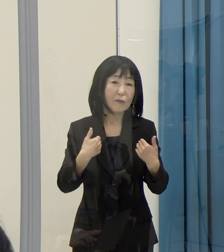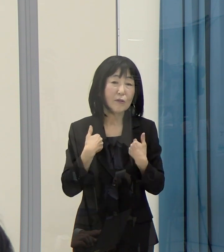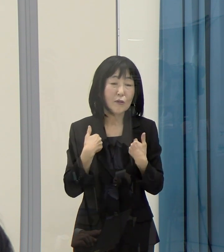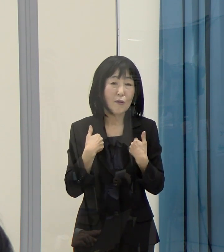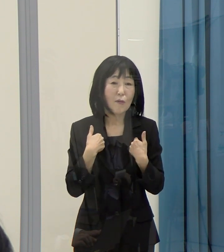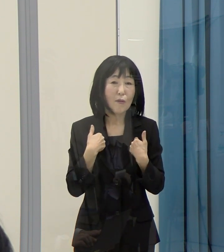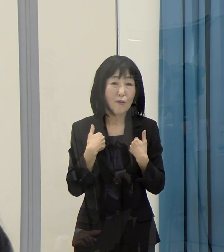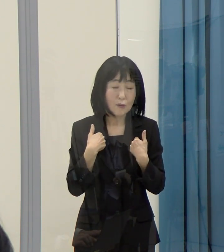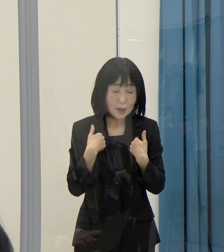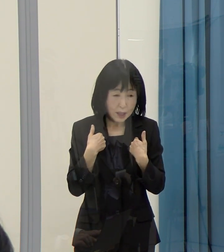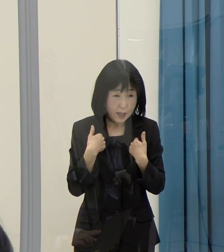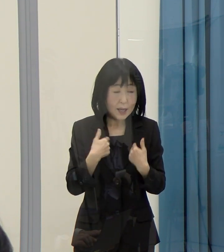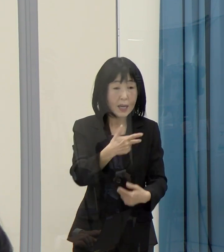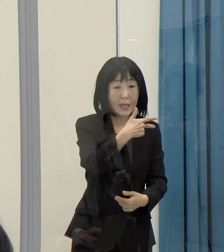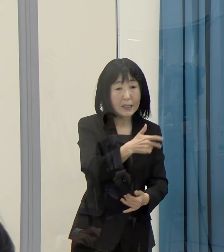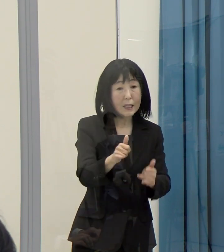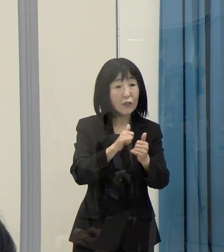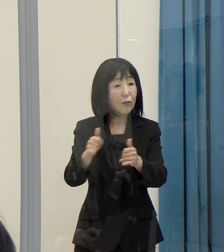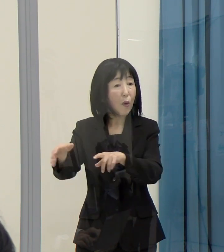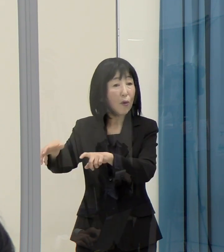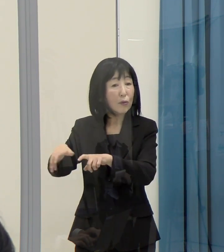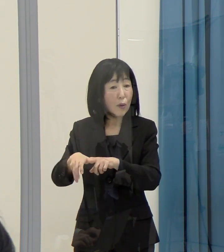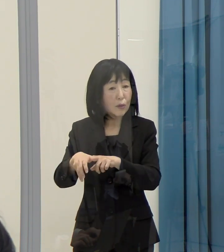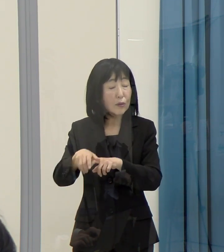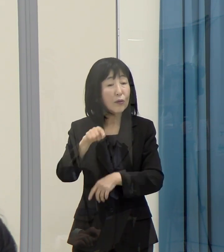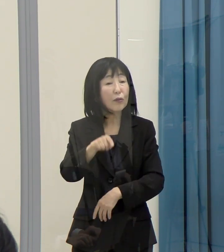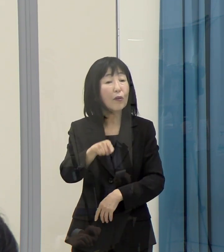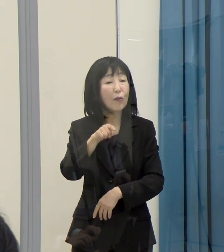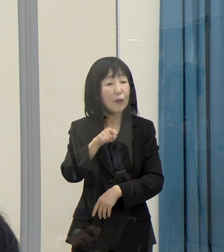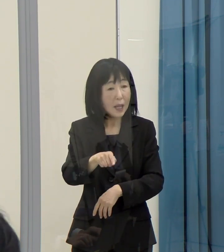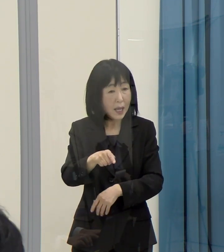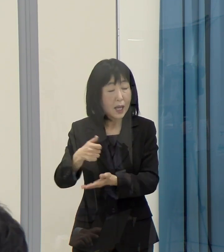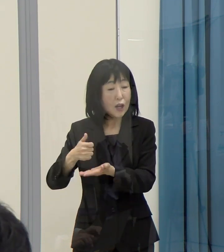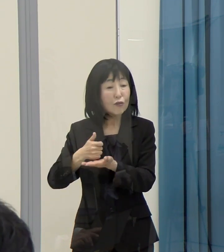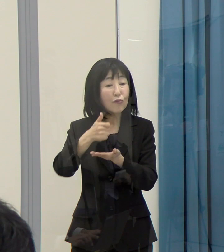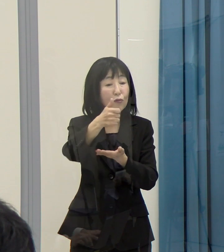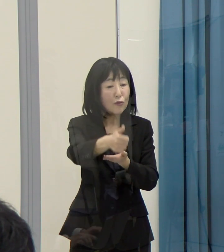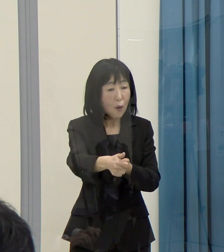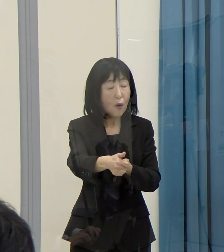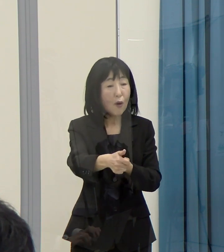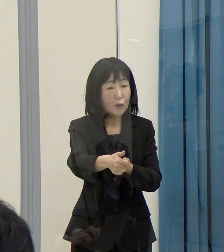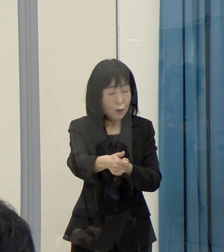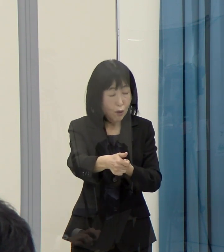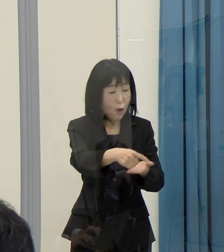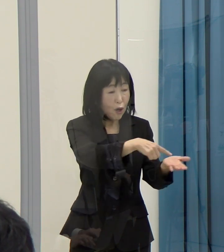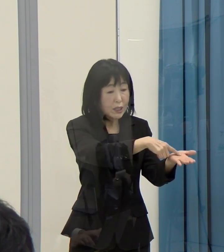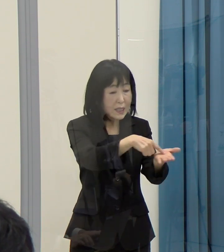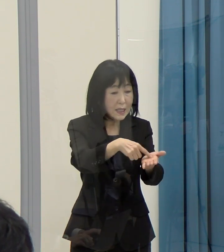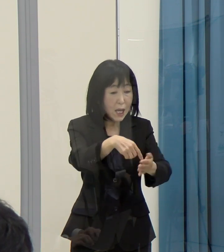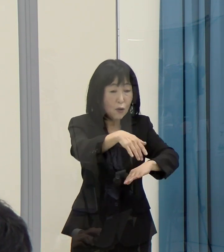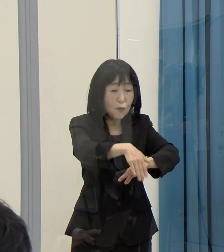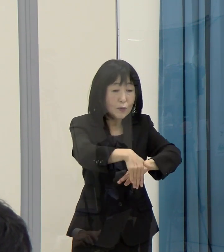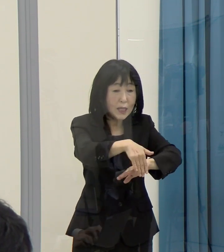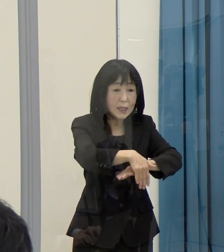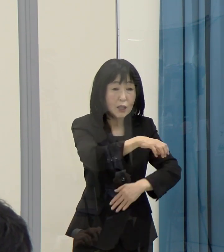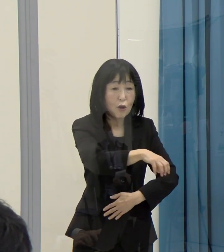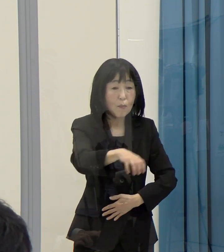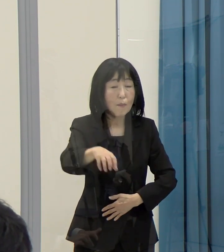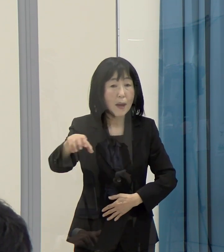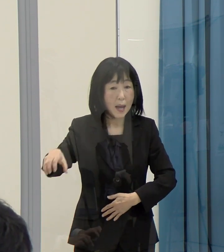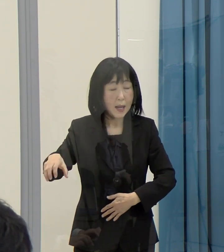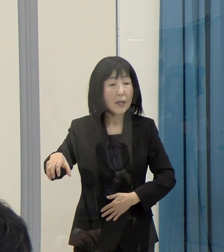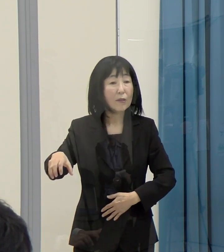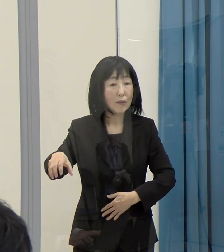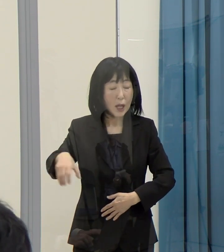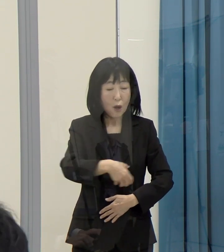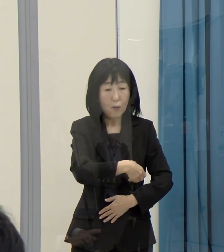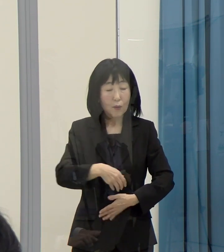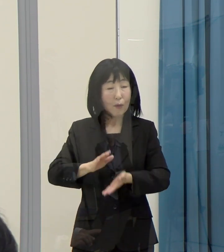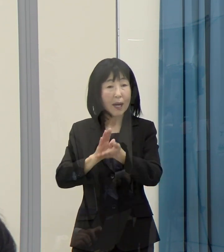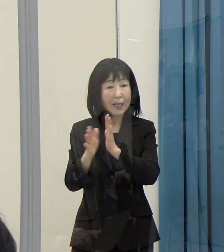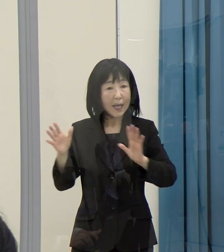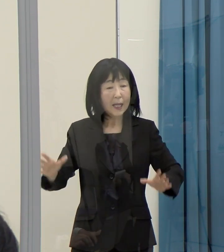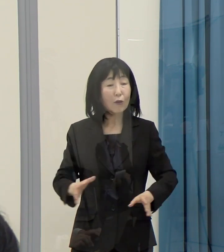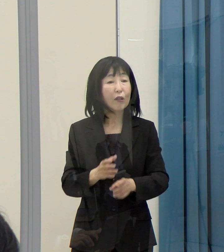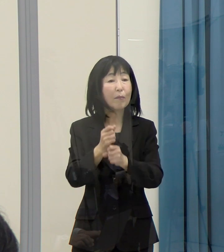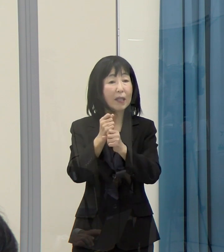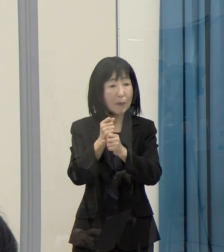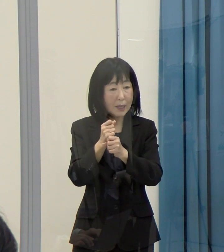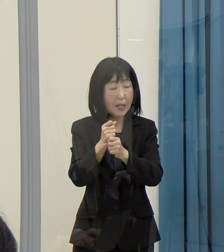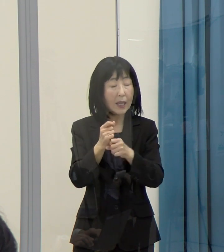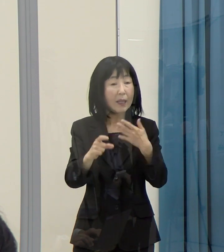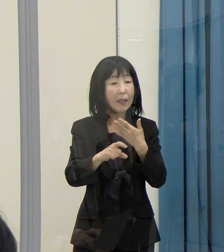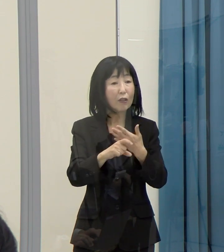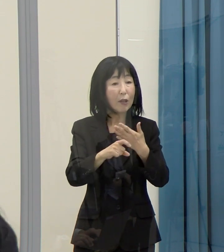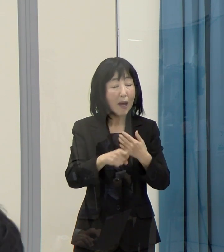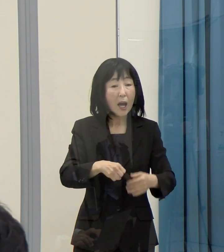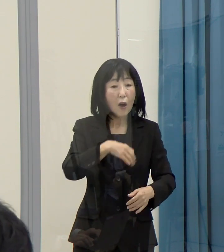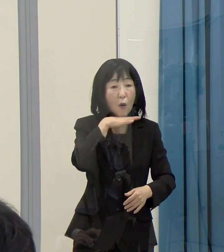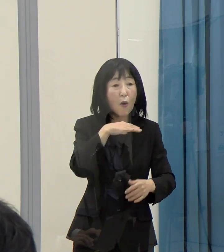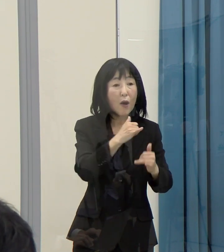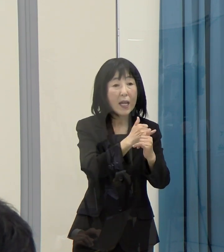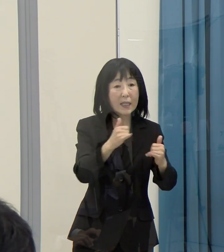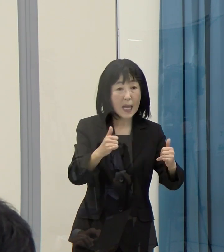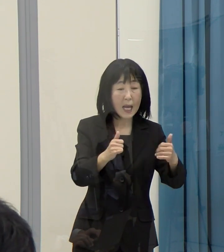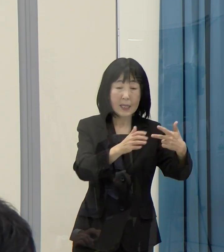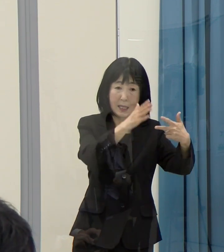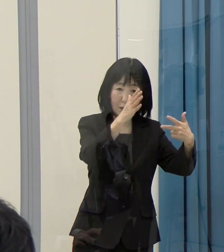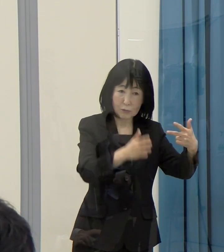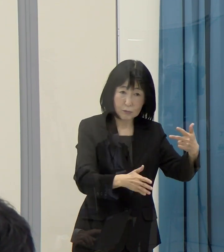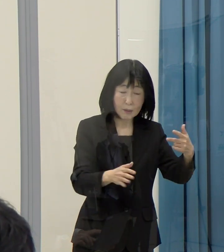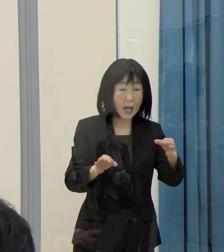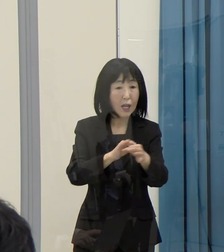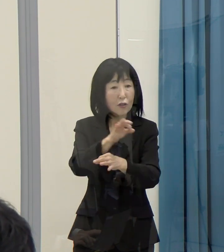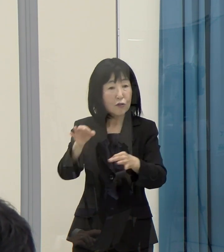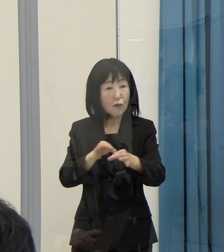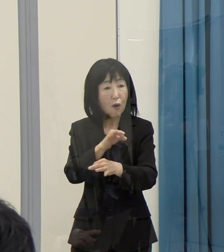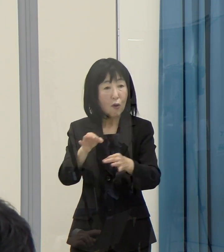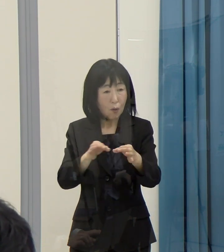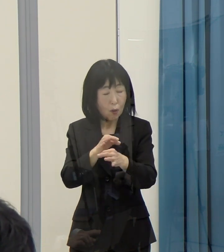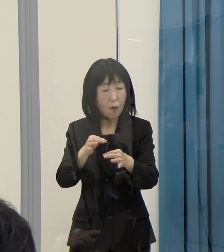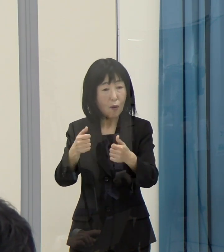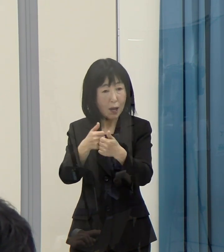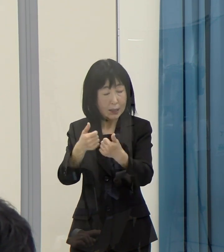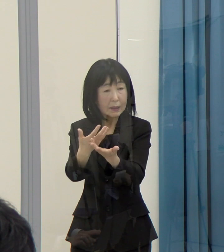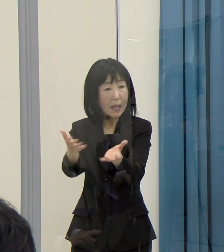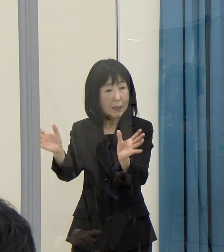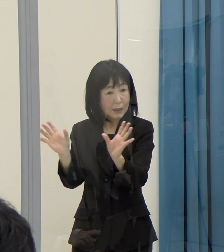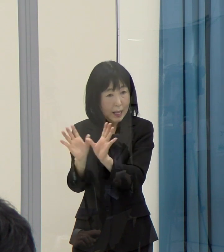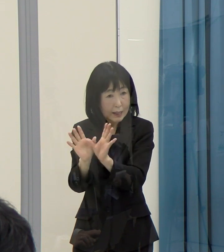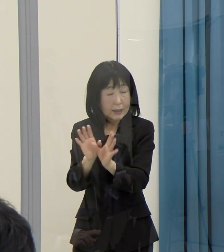市町村での出張申請受付の情報を県が取りまとめて、高齢者施設の皆さんや商工団体などを通じて周知しています。